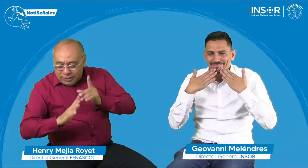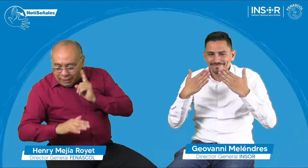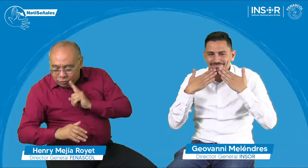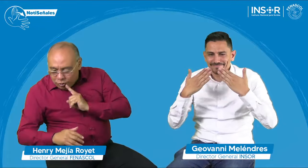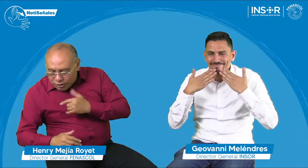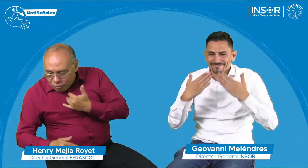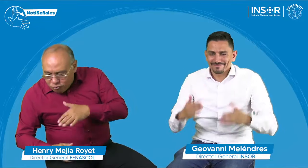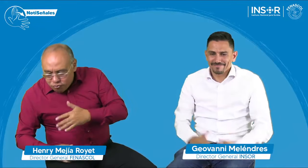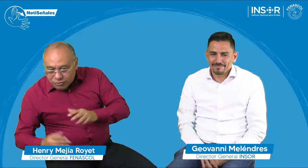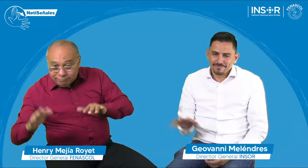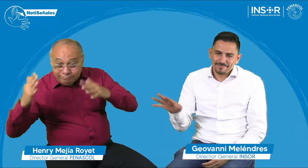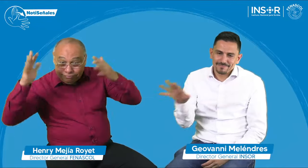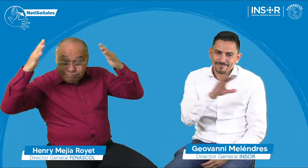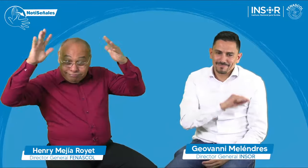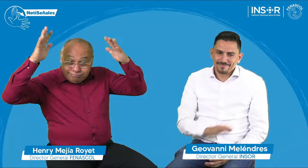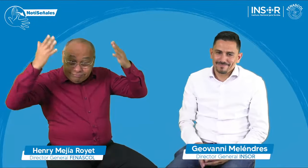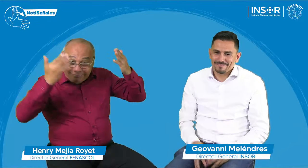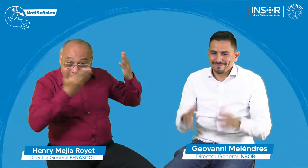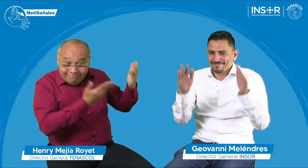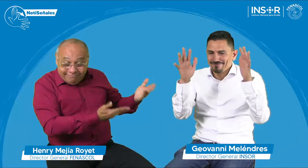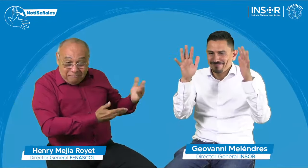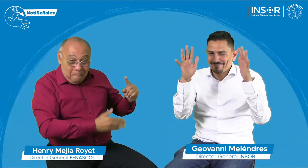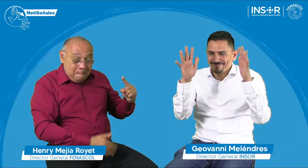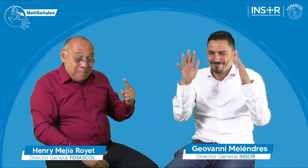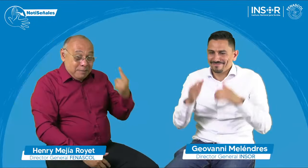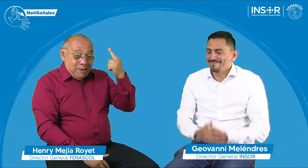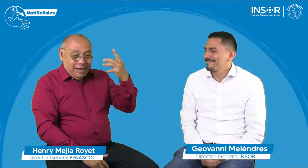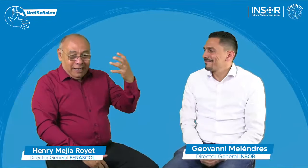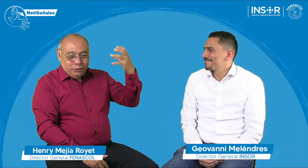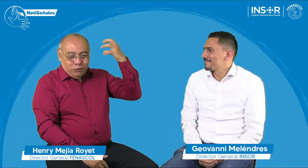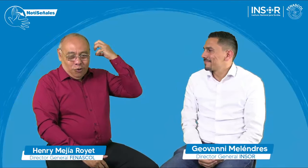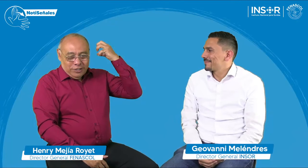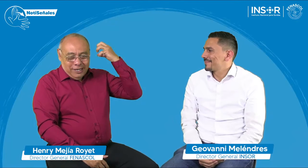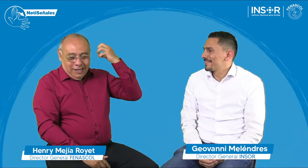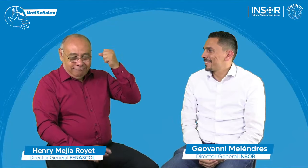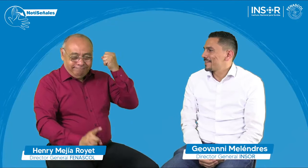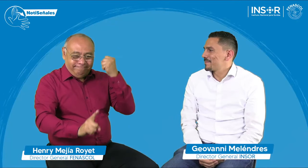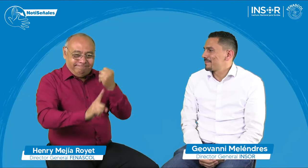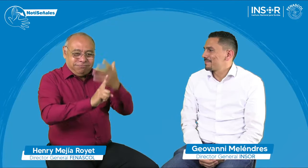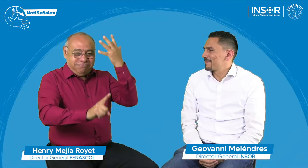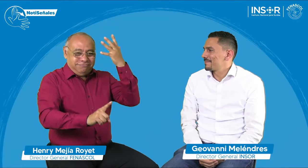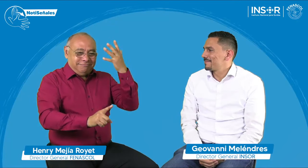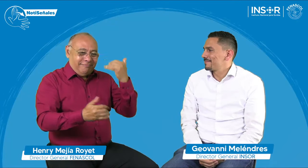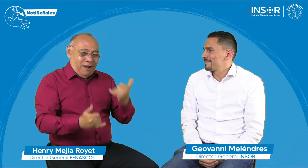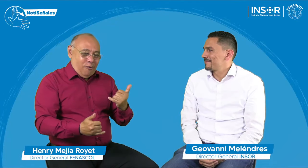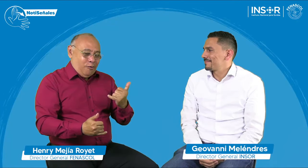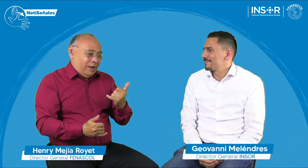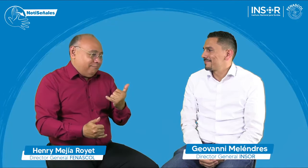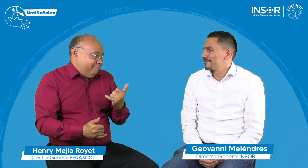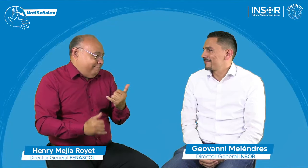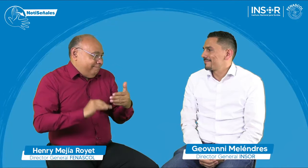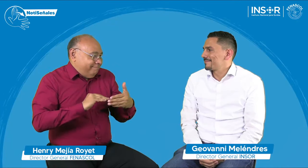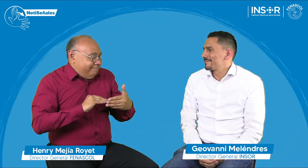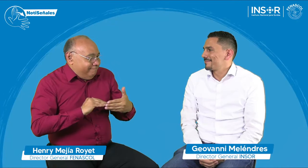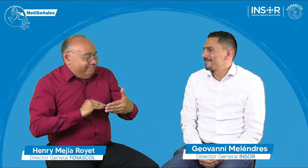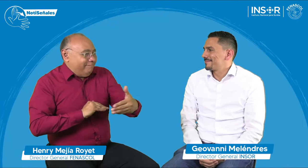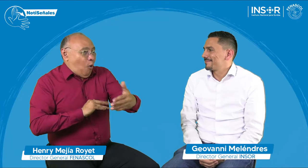gracias Giovanni por estar con nosotros director de verdad que